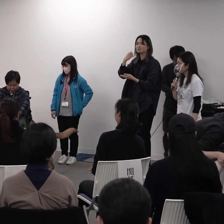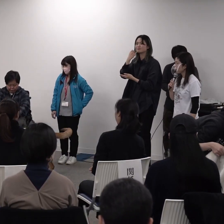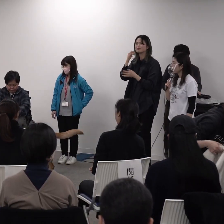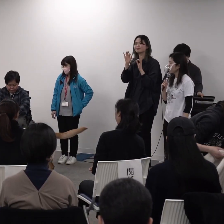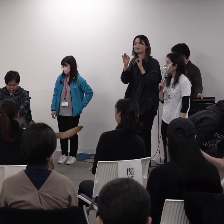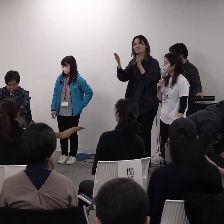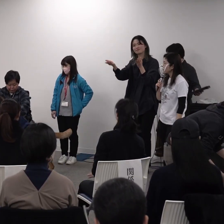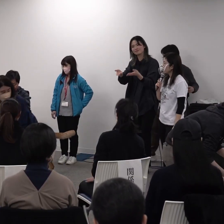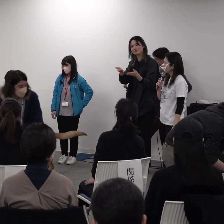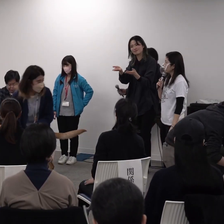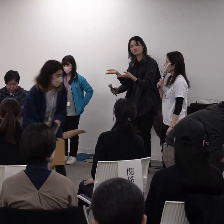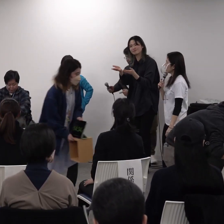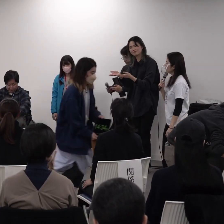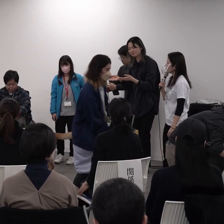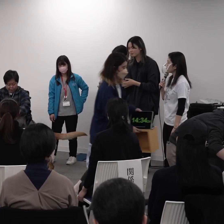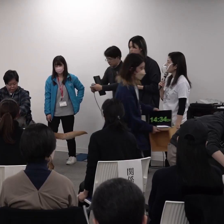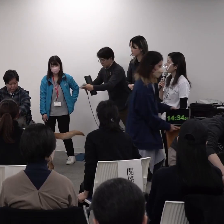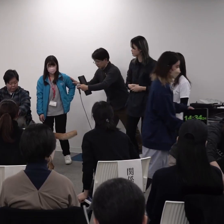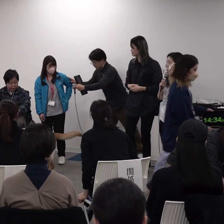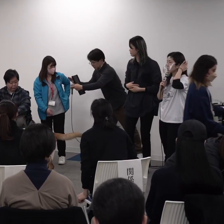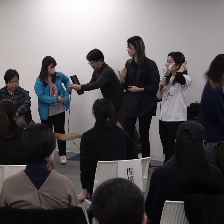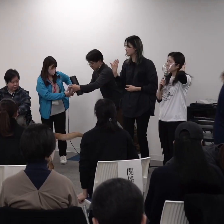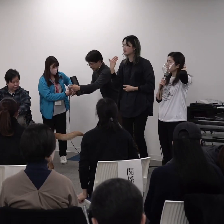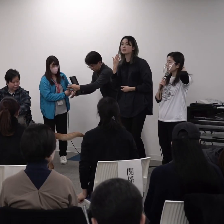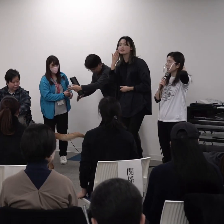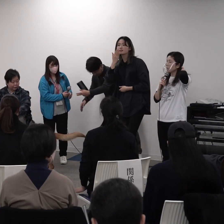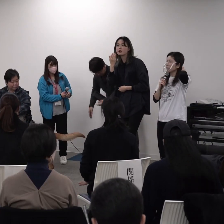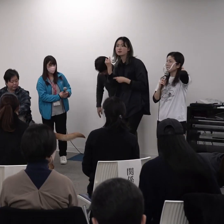先ほど佐藤さんからお話ありました